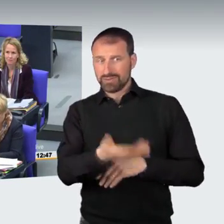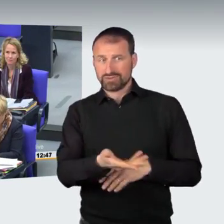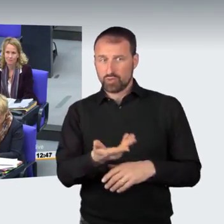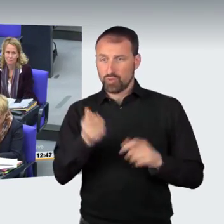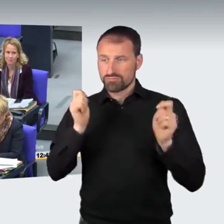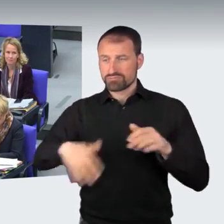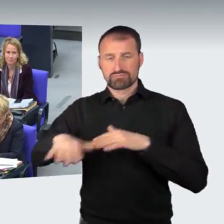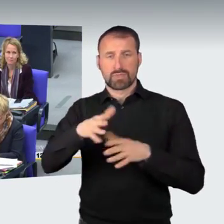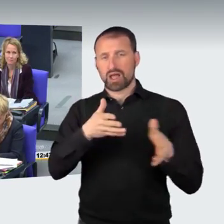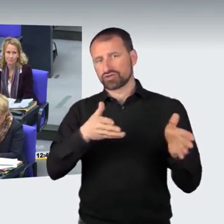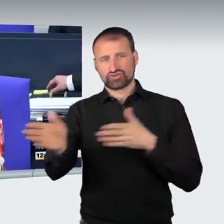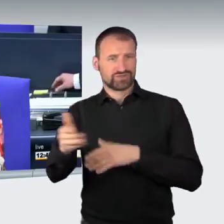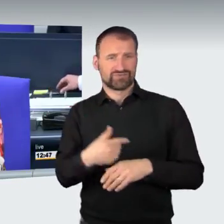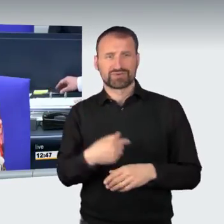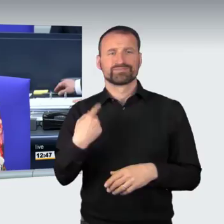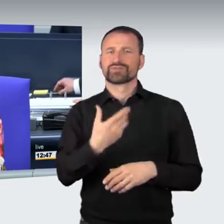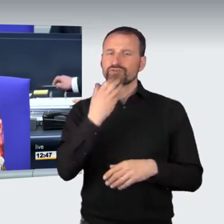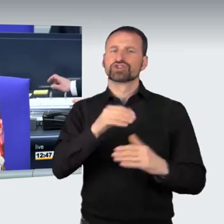Ich möchte nur darum bitten, dass man sich an die Redezeit hält.